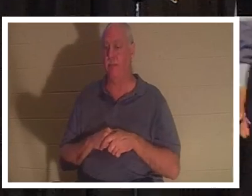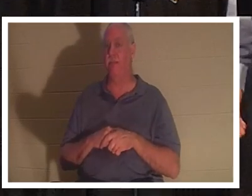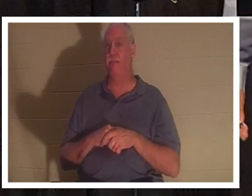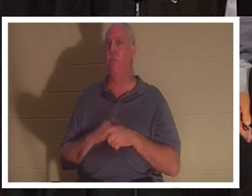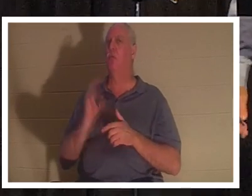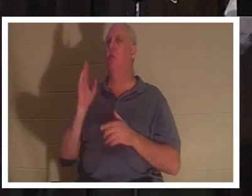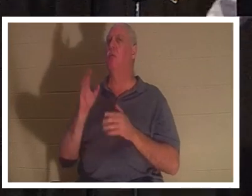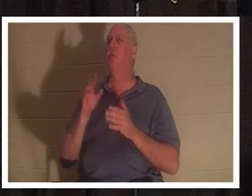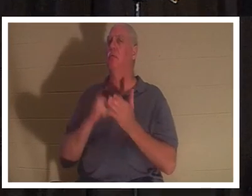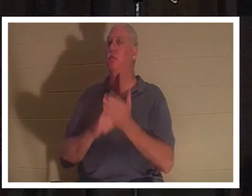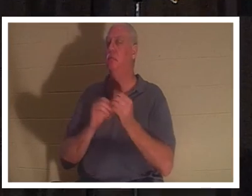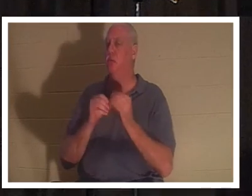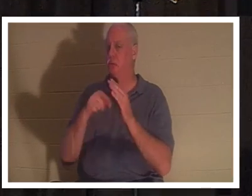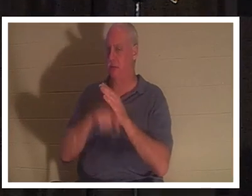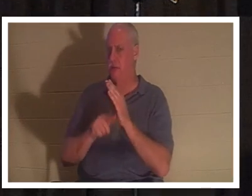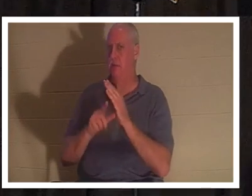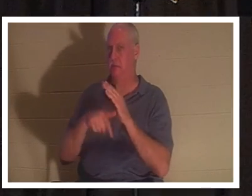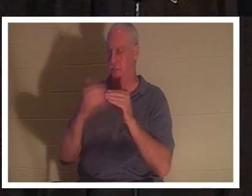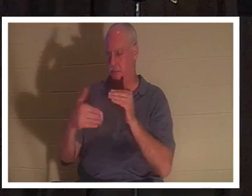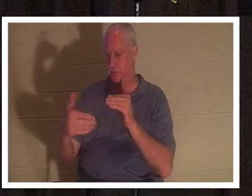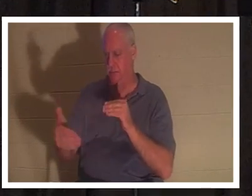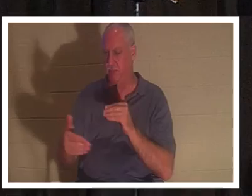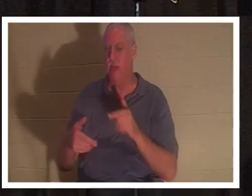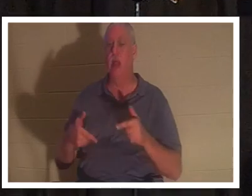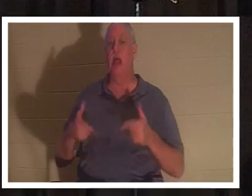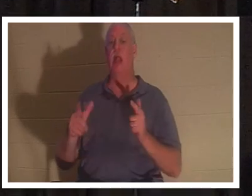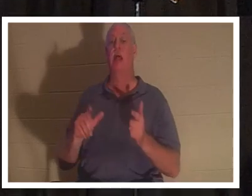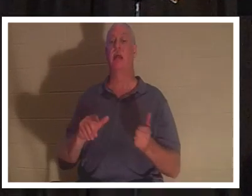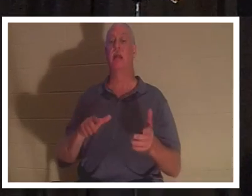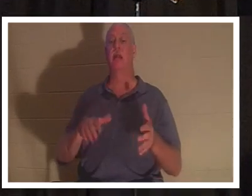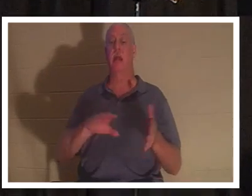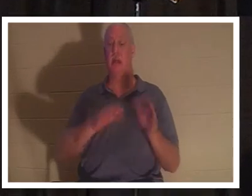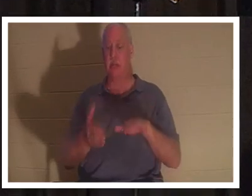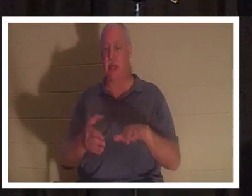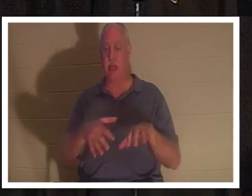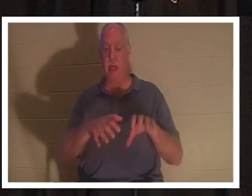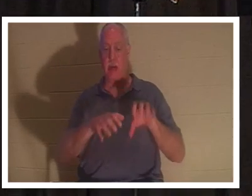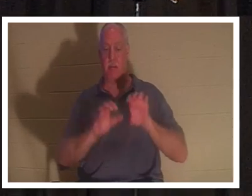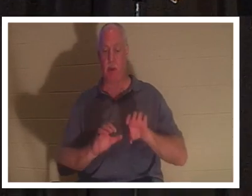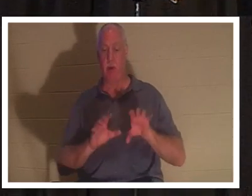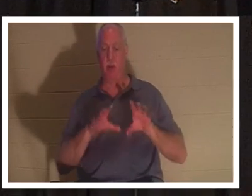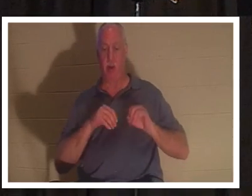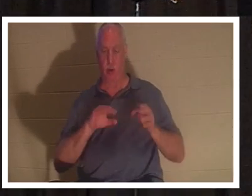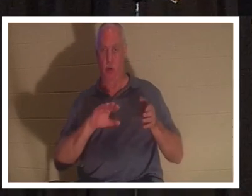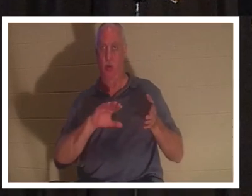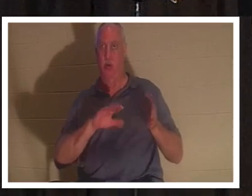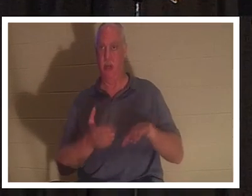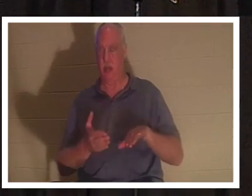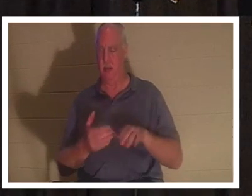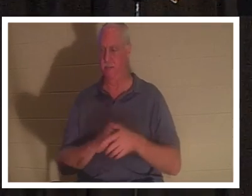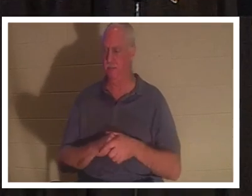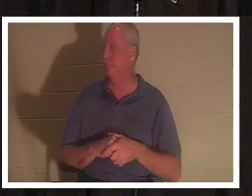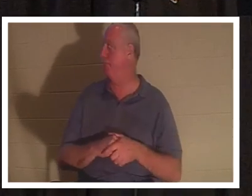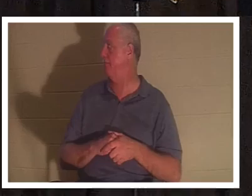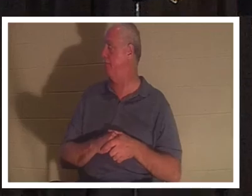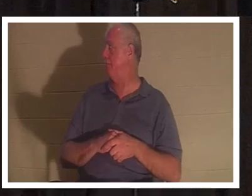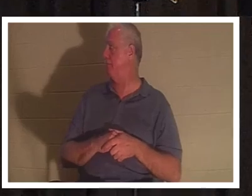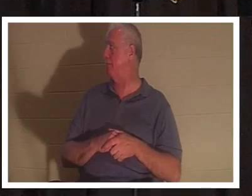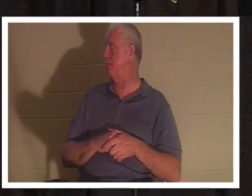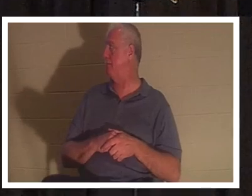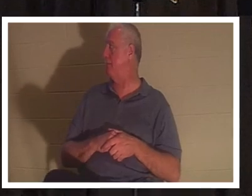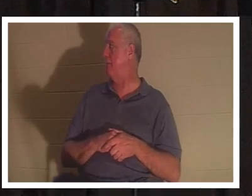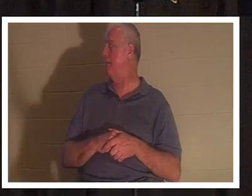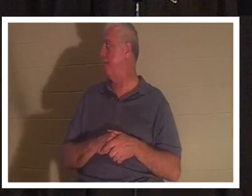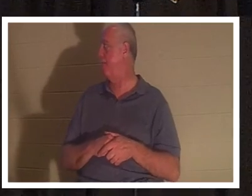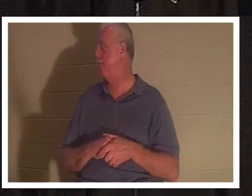इसके बारे में और अधिक बात करेंगे। मृतकों को अपने मृतकों को दफनाने दो। मुझे एक होंडा सीआरवी मिली,